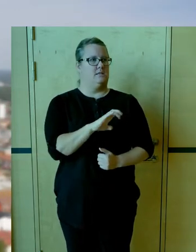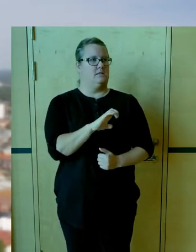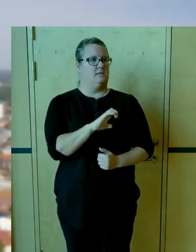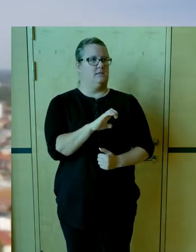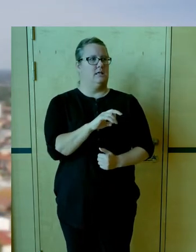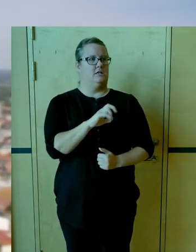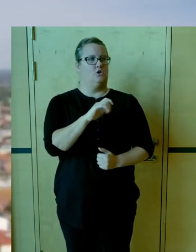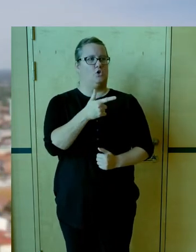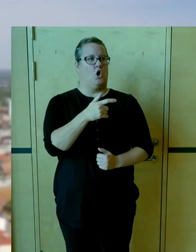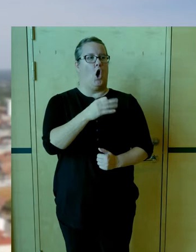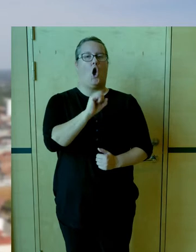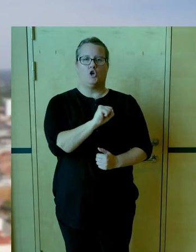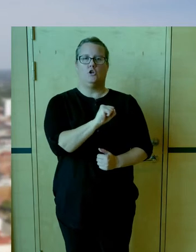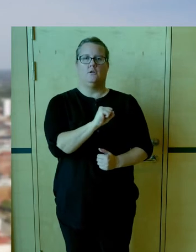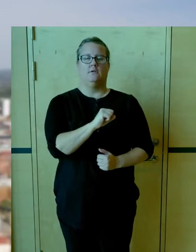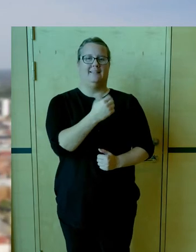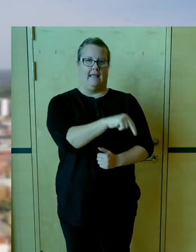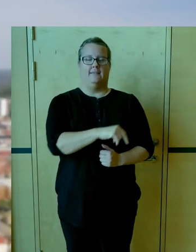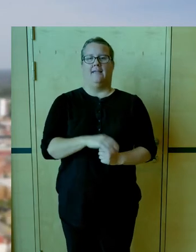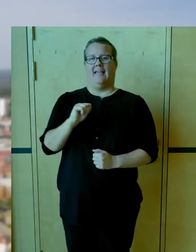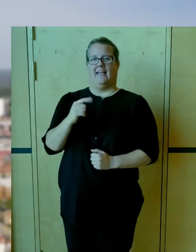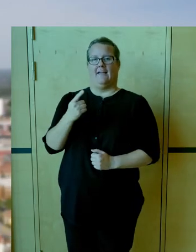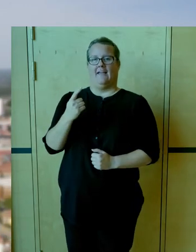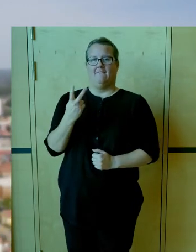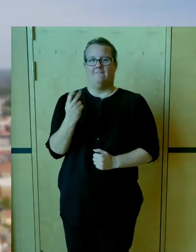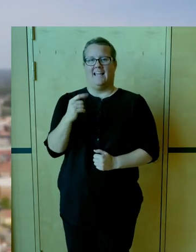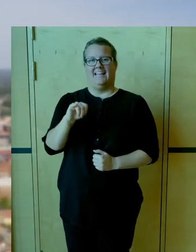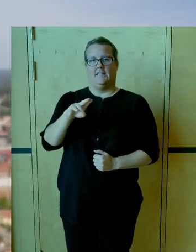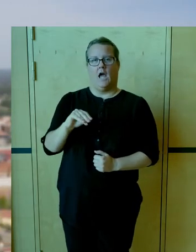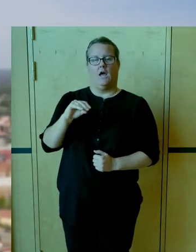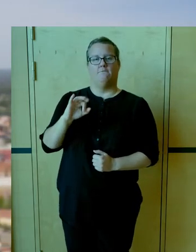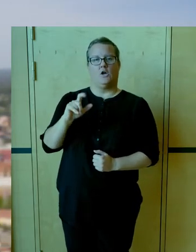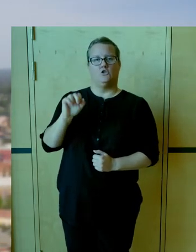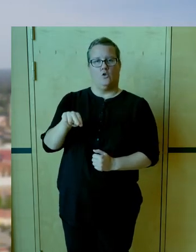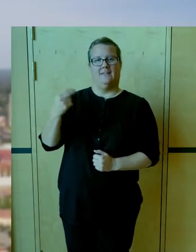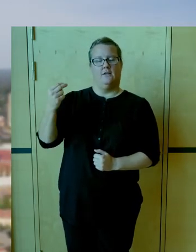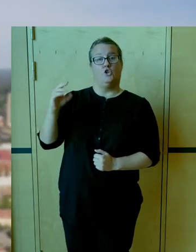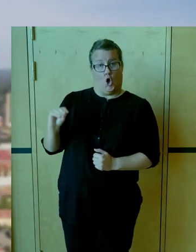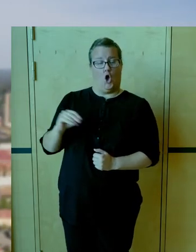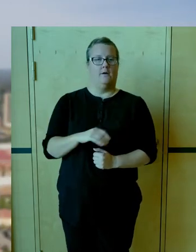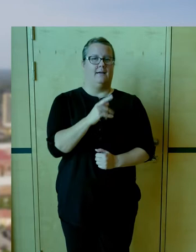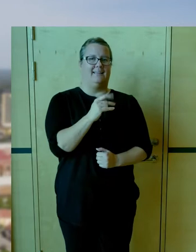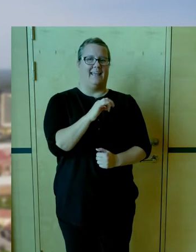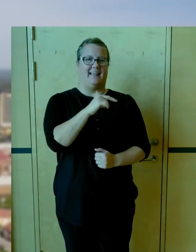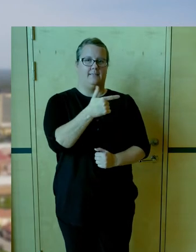Nej Evelina fahleson Ja Kenneth fahleson